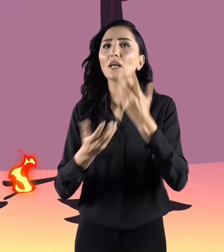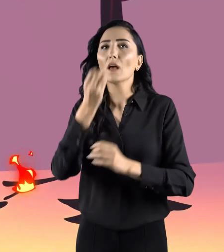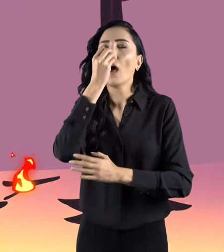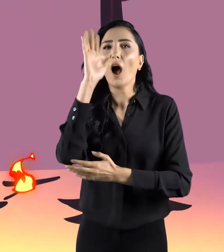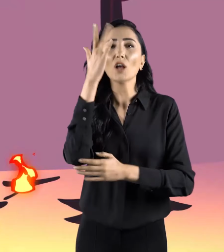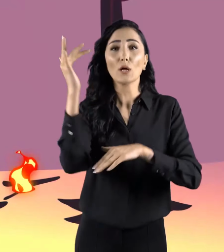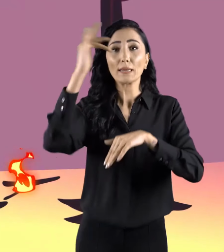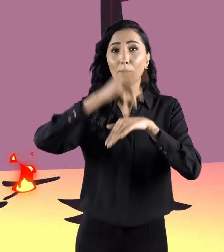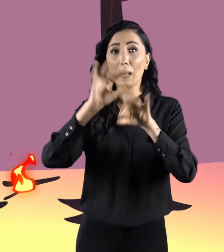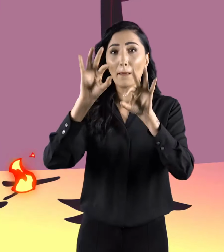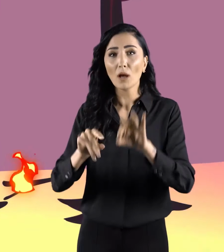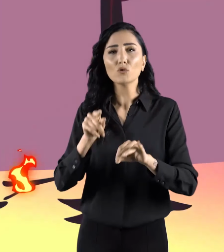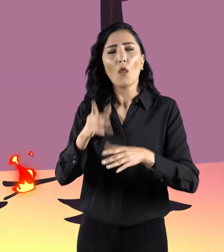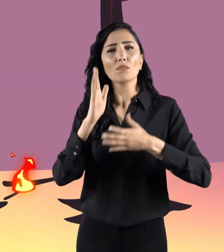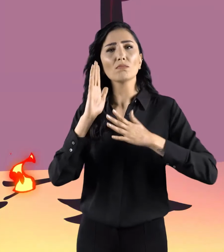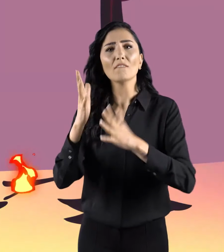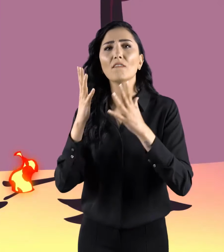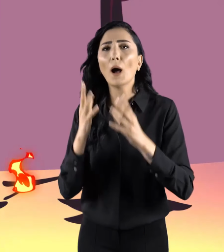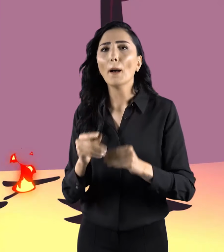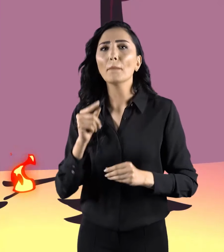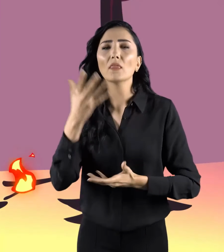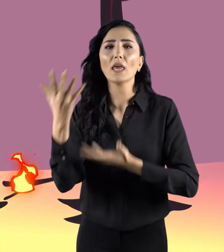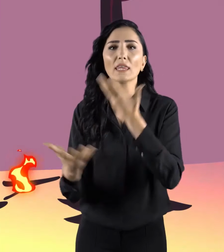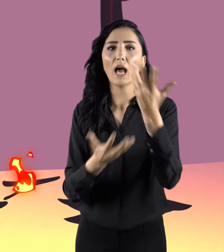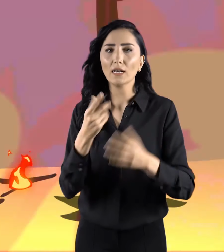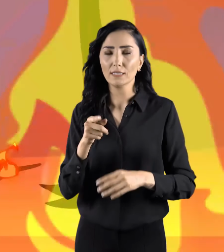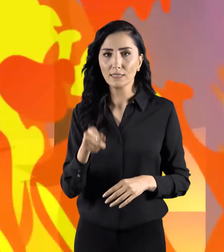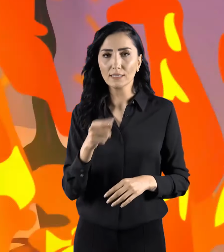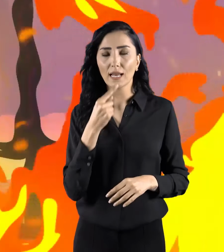ise ağaçların tepelerinde başlayan ve o şekilde ilerleyen yangınlara